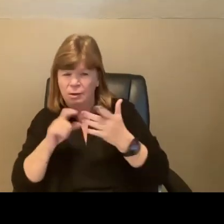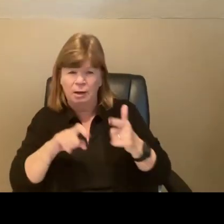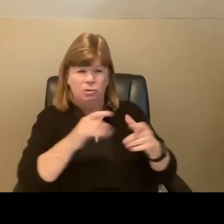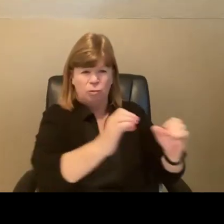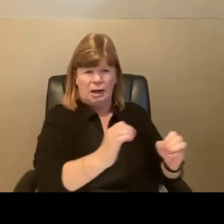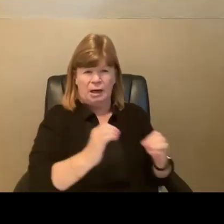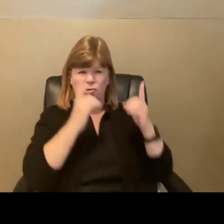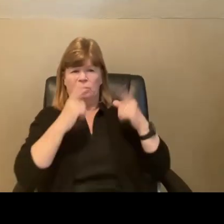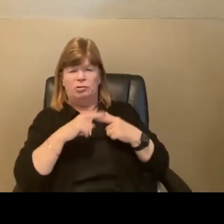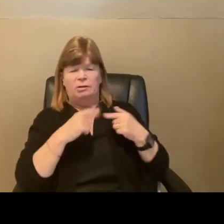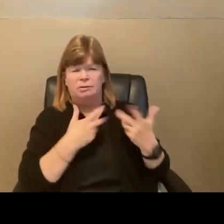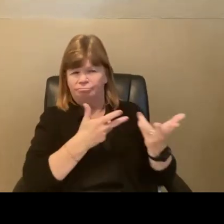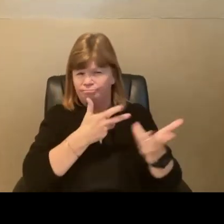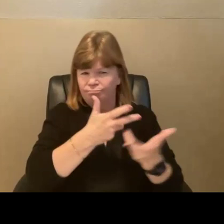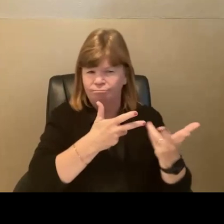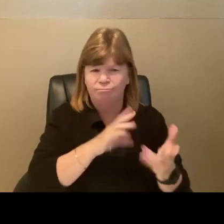Necesitamos unirnos y aprender a hacer estas cosas.